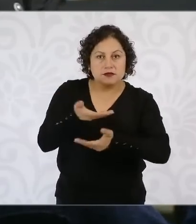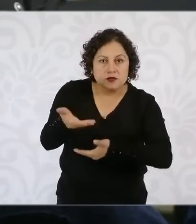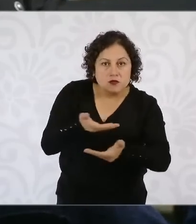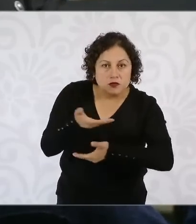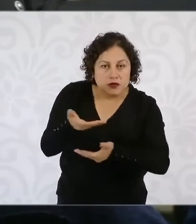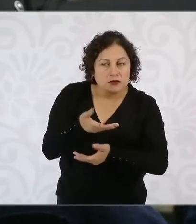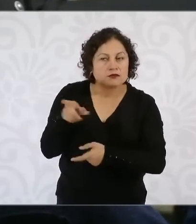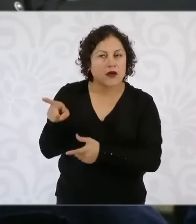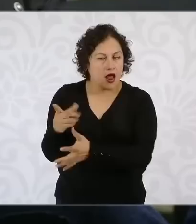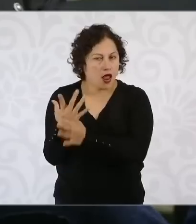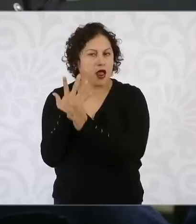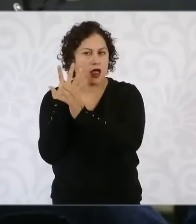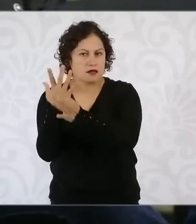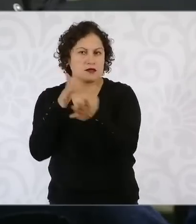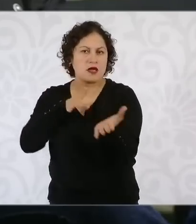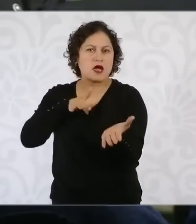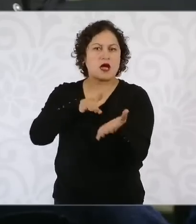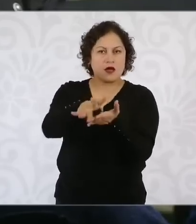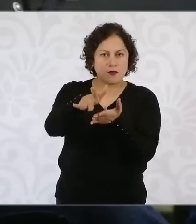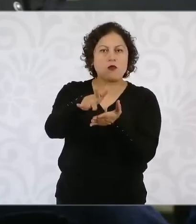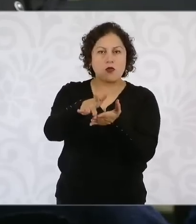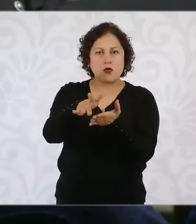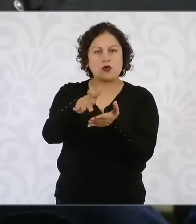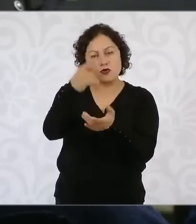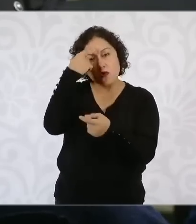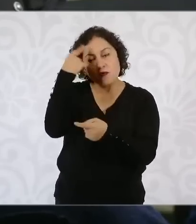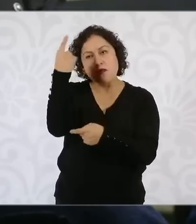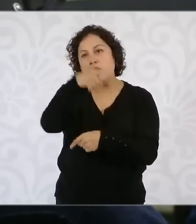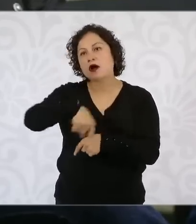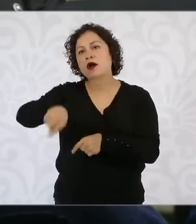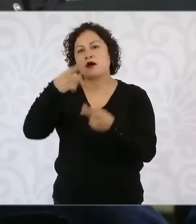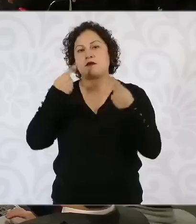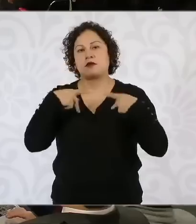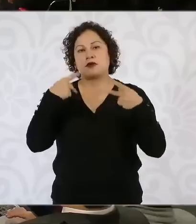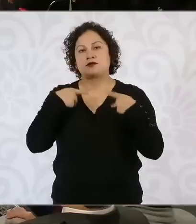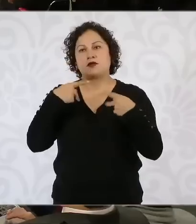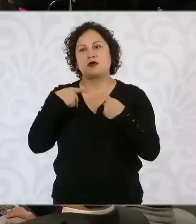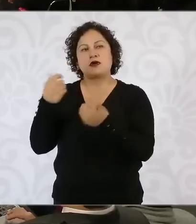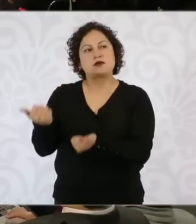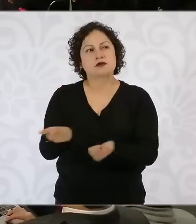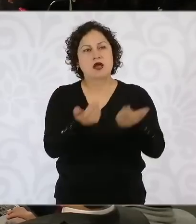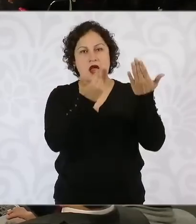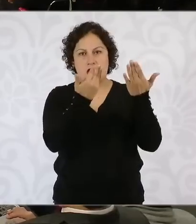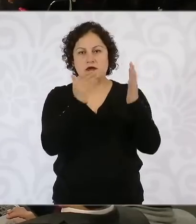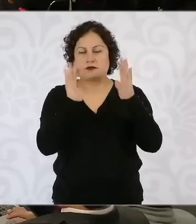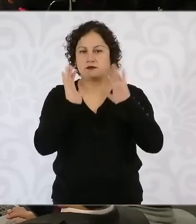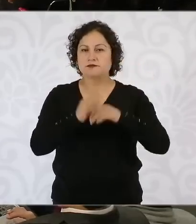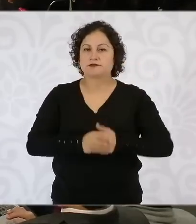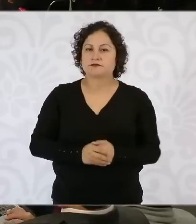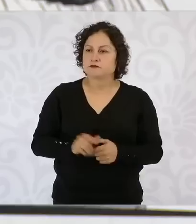las inversiones qué otras qué otra instrucción dio al secretario de Hacienda trabajamos en estos días